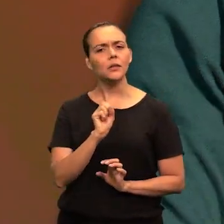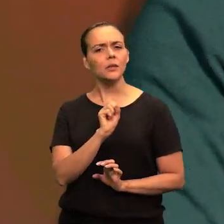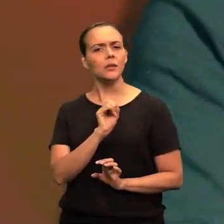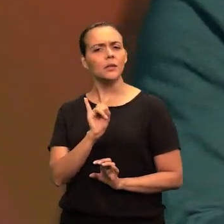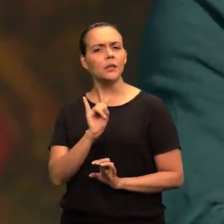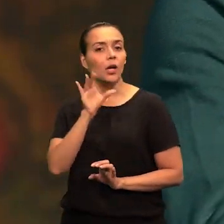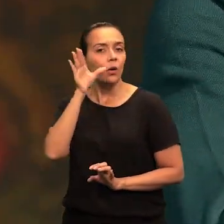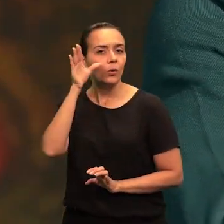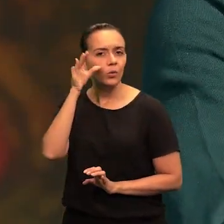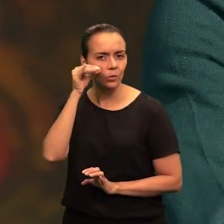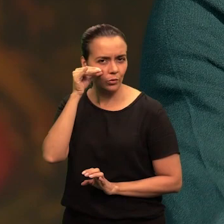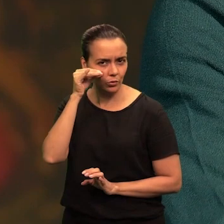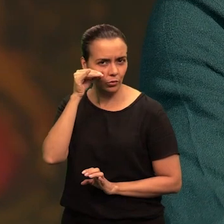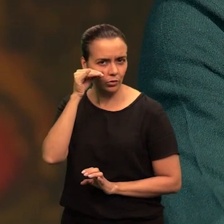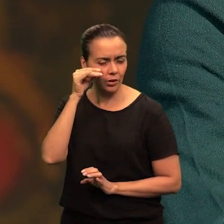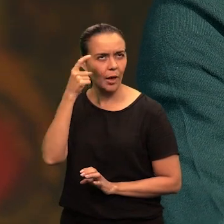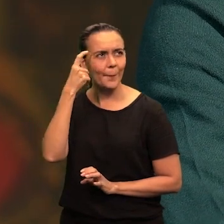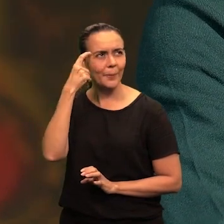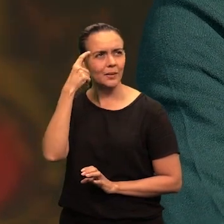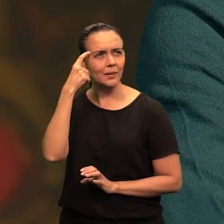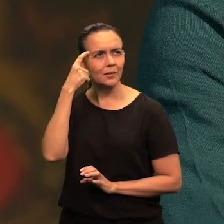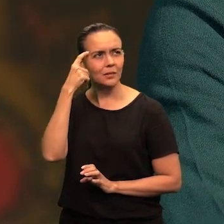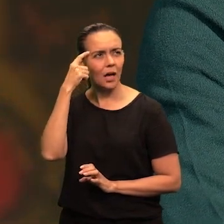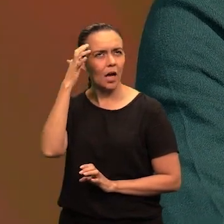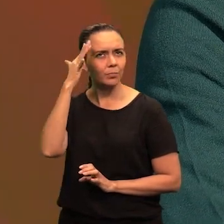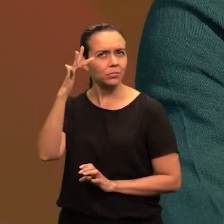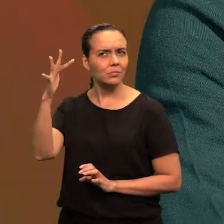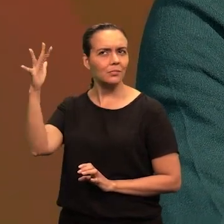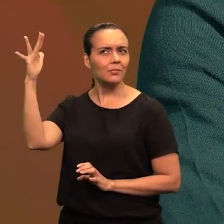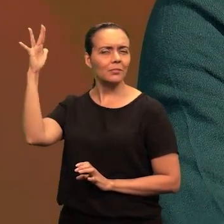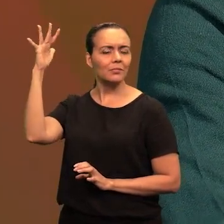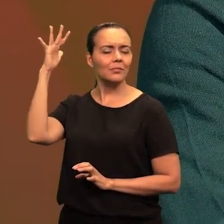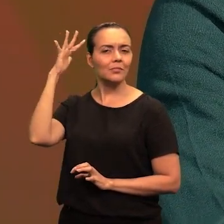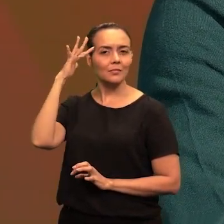se há maior curiosidade em relação ao pensamento filosófico,